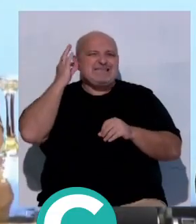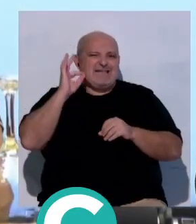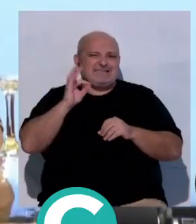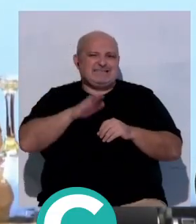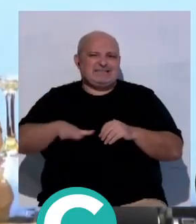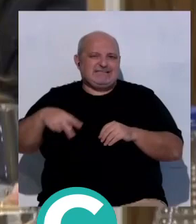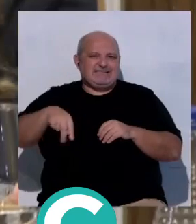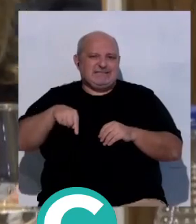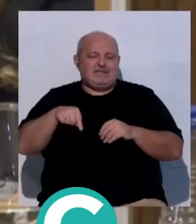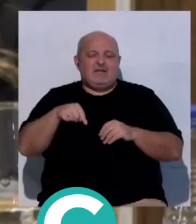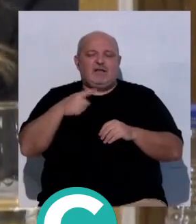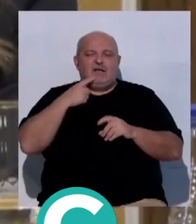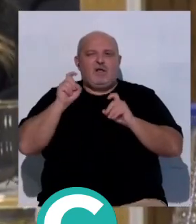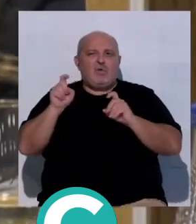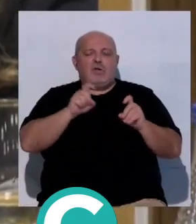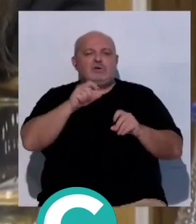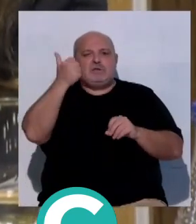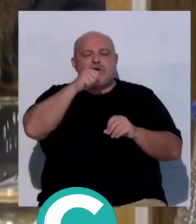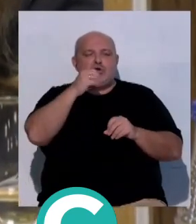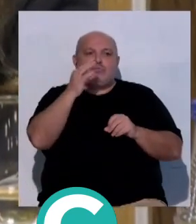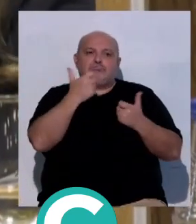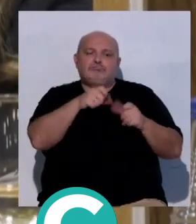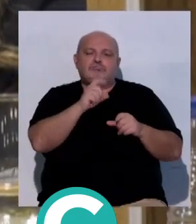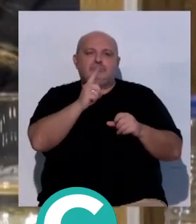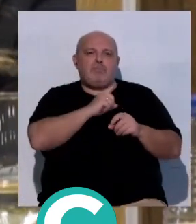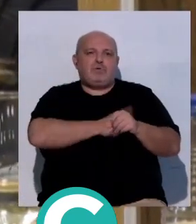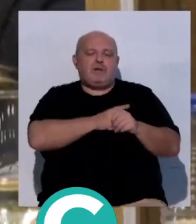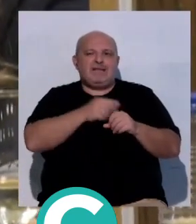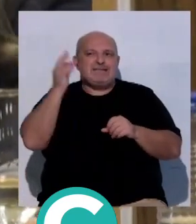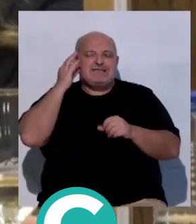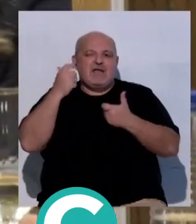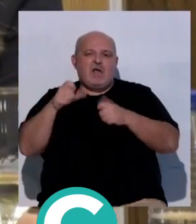que señalaron que se educa con que los niños deben practicar algún deporte y las niñas o jugar con